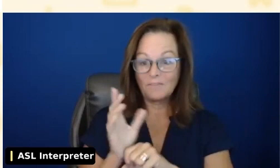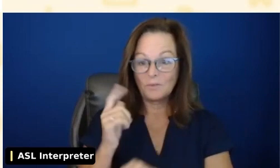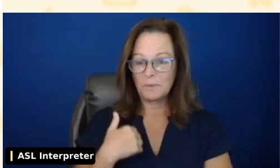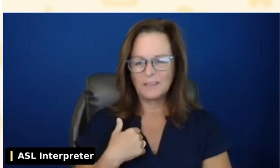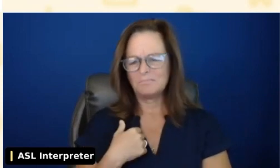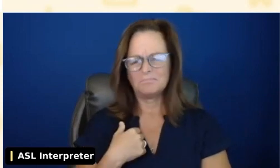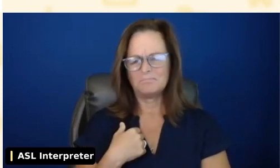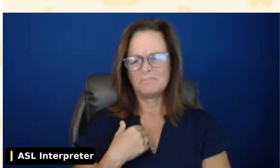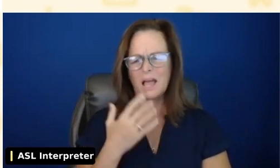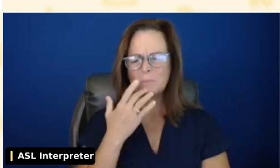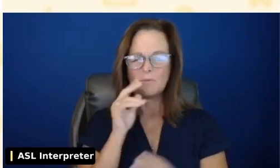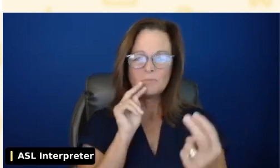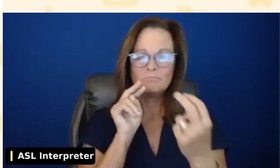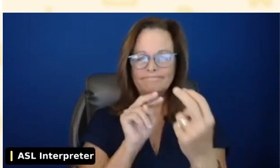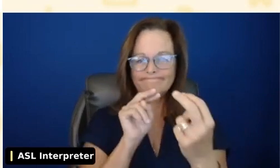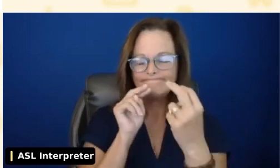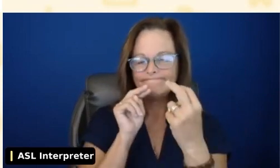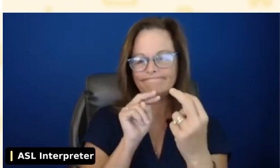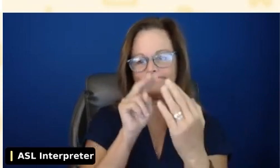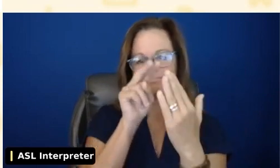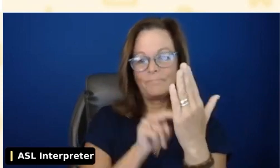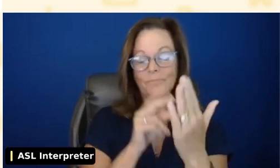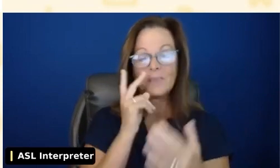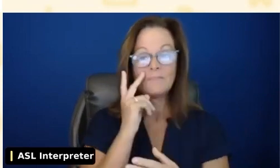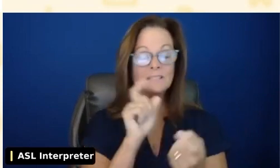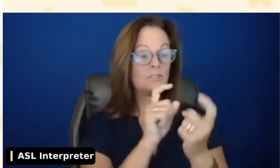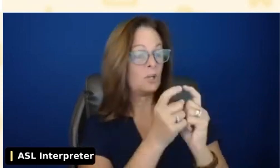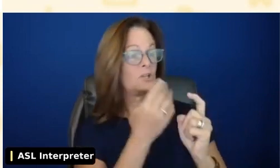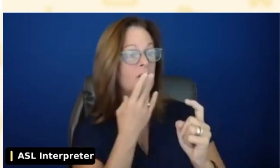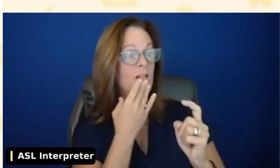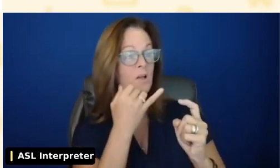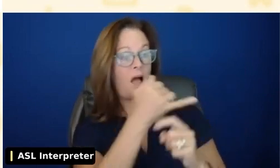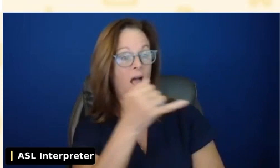Soy de la vieja escuela. Si veo un cambio de color y un subrayado, sé que es un enlace.